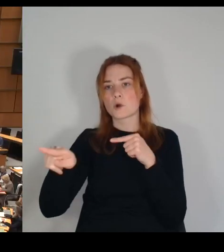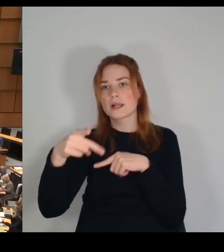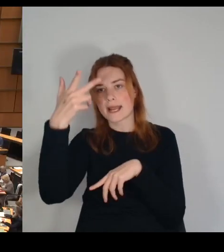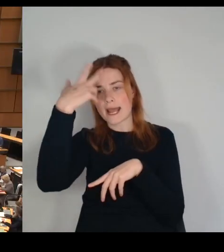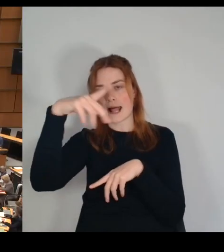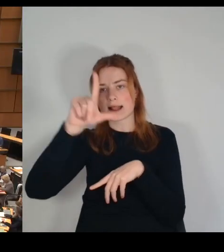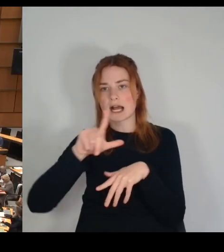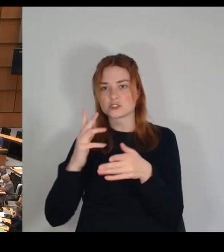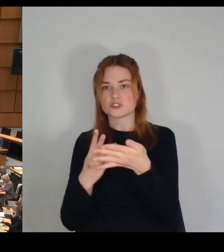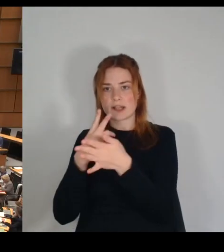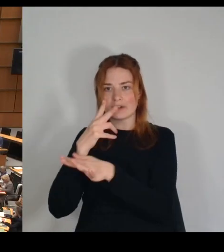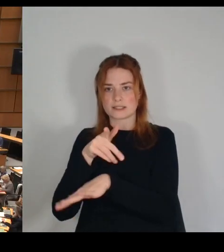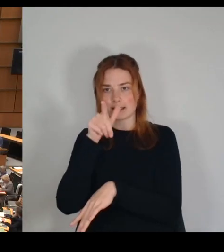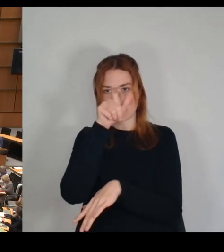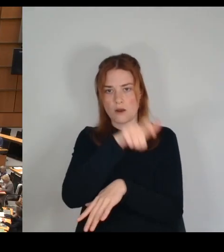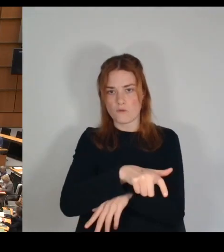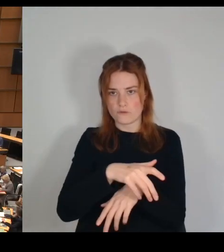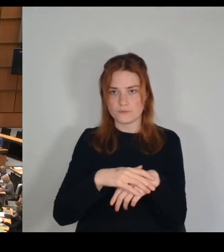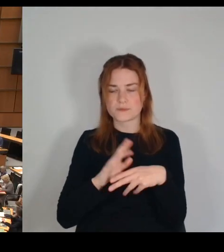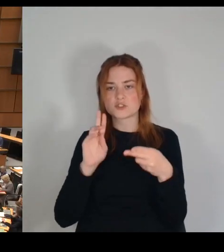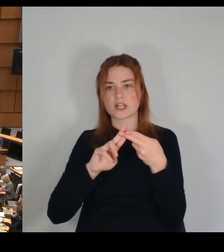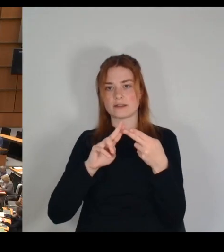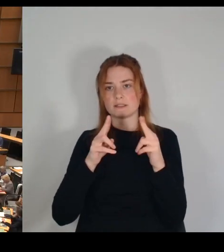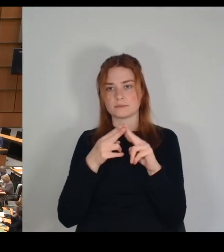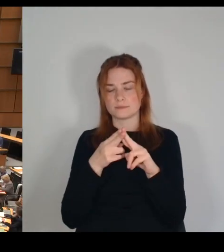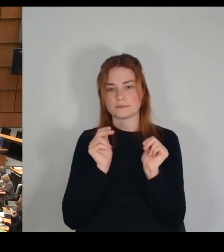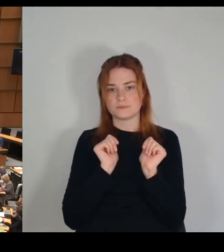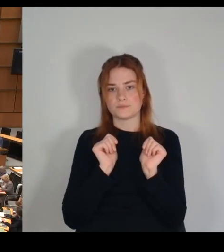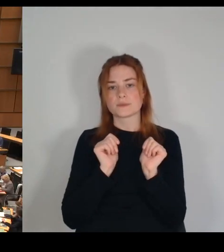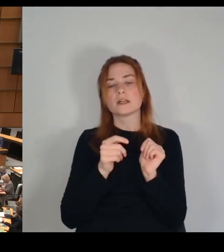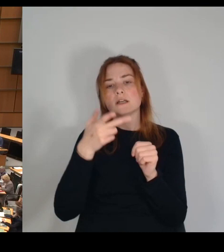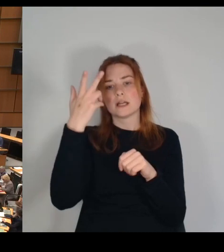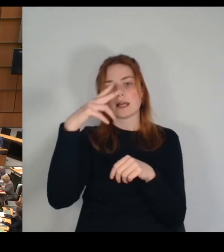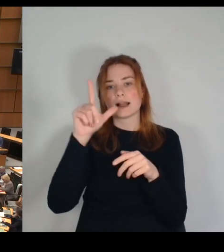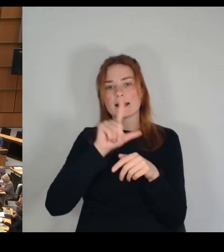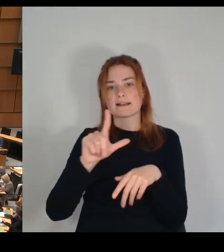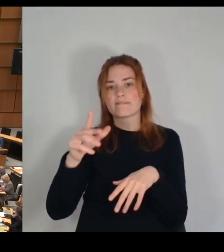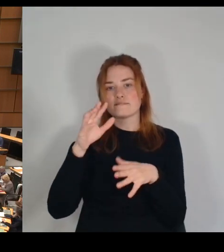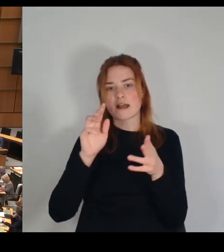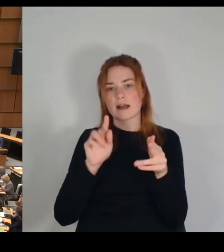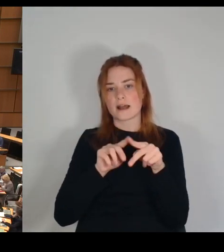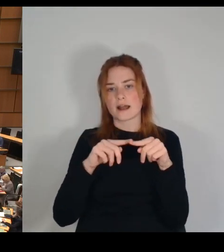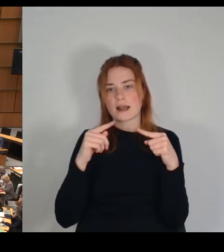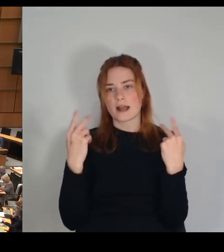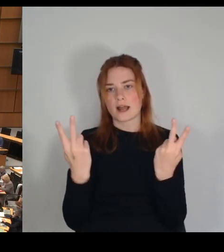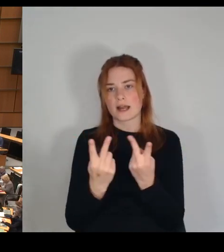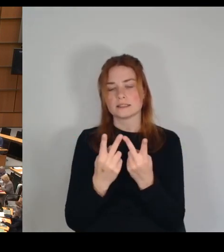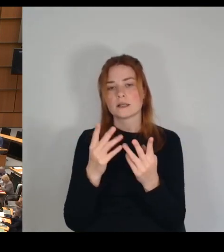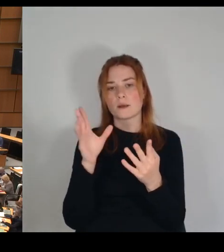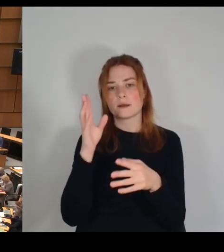Vereins Herrn Abgeordneten Rolf Wiedenhaupt als Mitglied und Herrn Abgeordneten Karsten Woldeit als stellvertretendes Mitglied für das